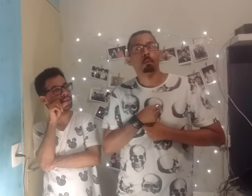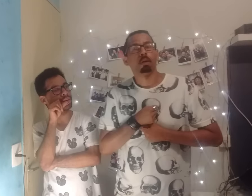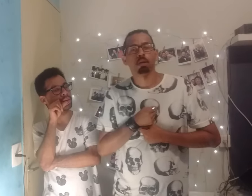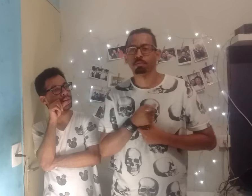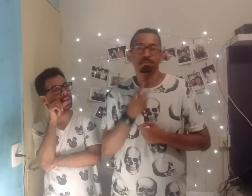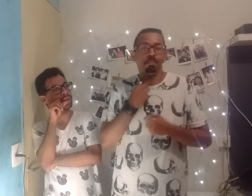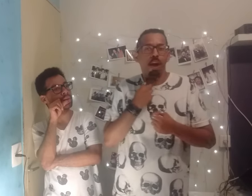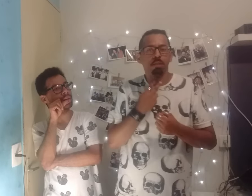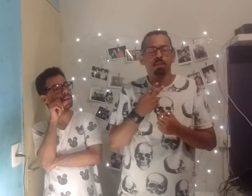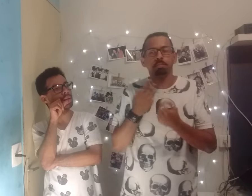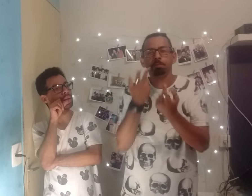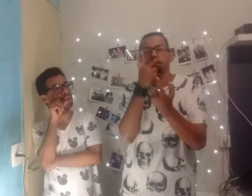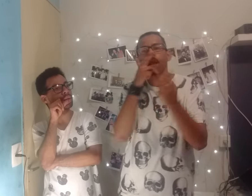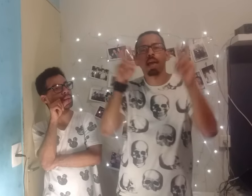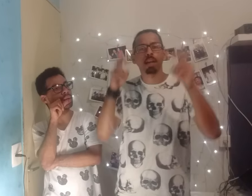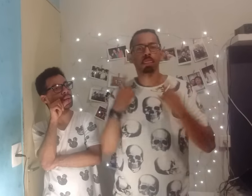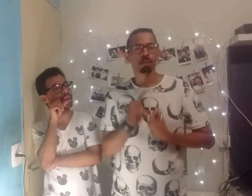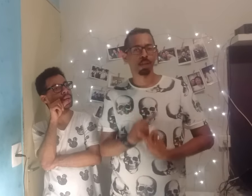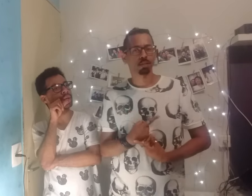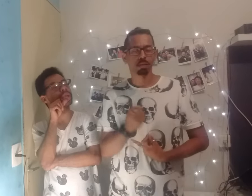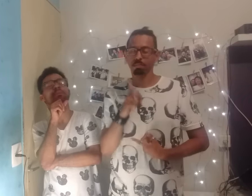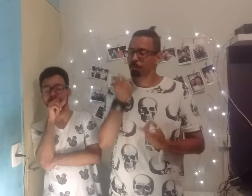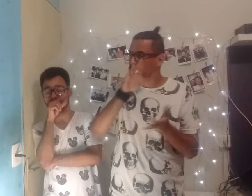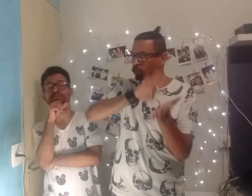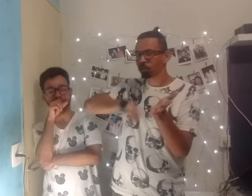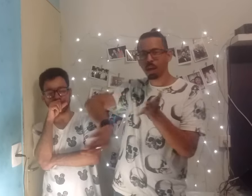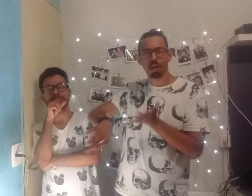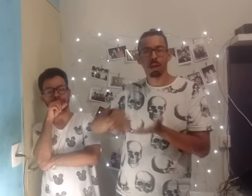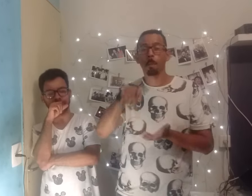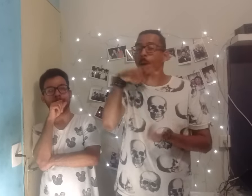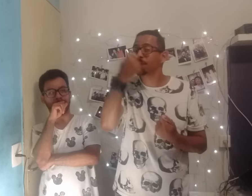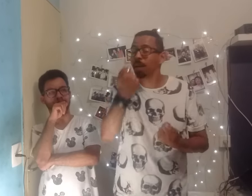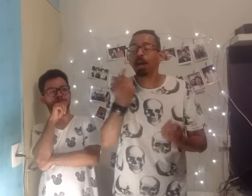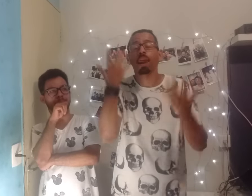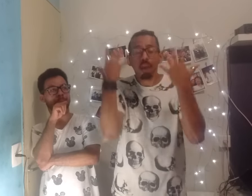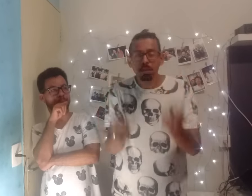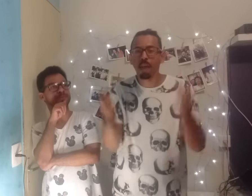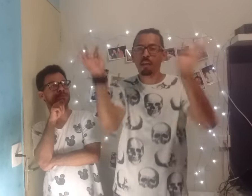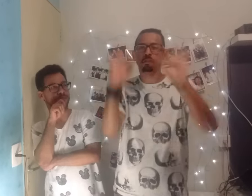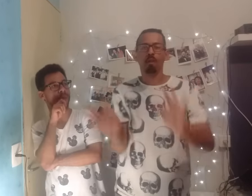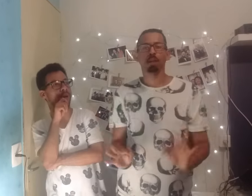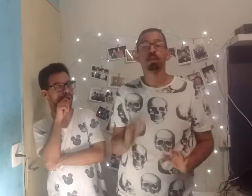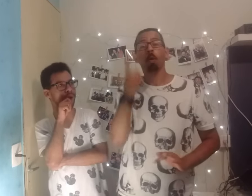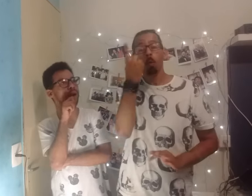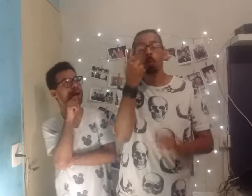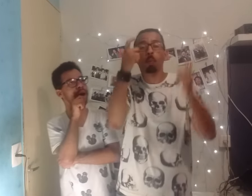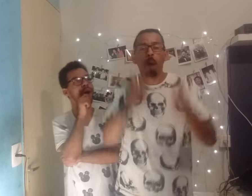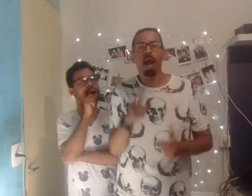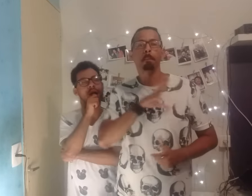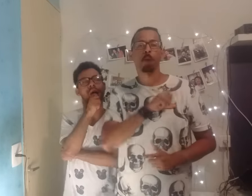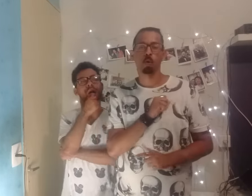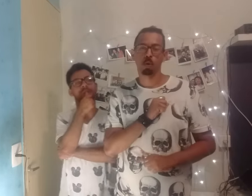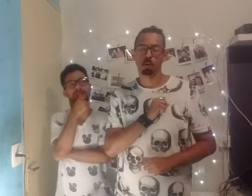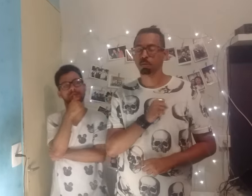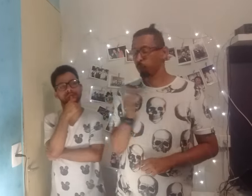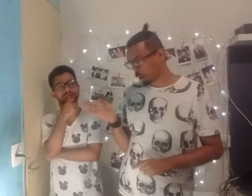exemplo ! eu quieto peso , Perceber tema depressão! tira! precisa aceita feliz! lugar é amor! ué